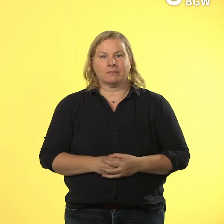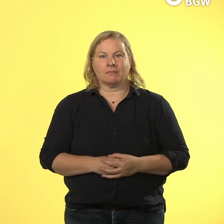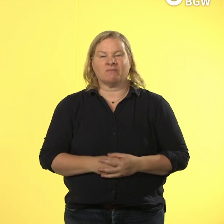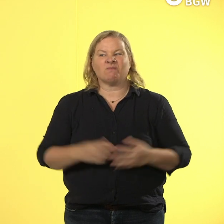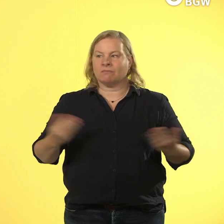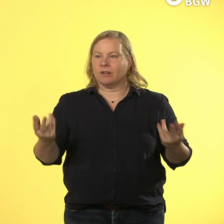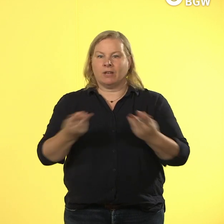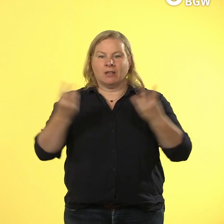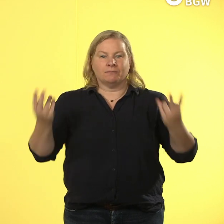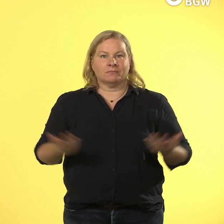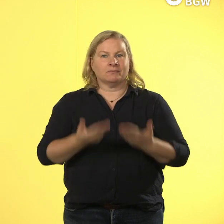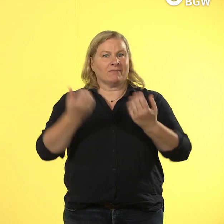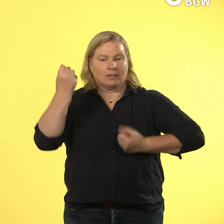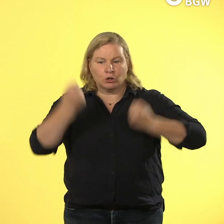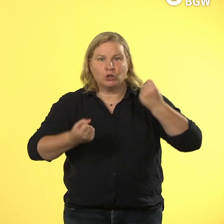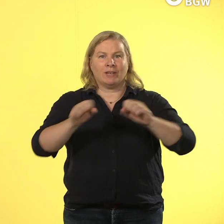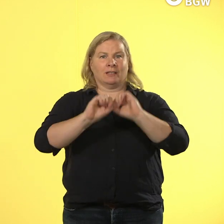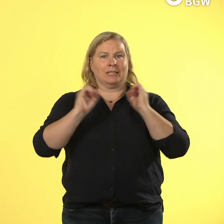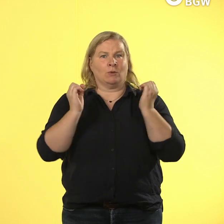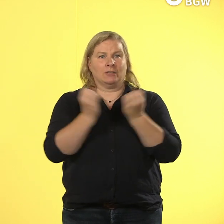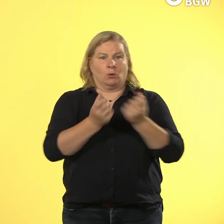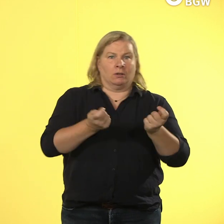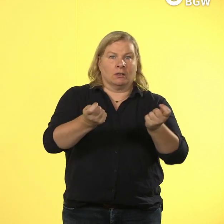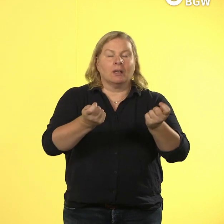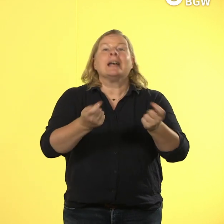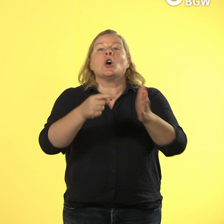Nicht, weil wir schlechte Menschen sind oder so, sondern der Stress war letztendlich zu groß,